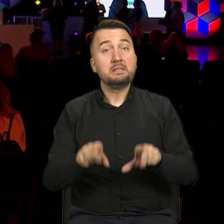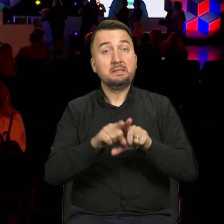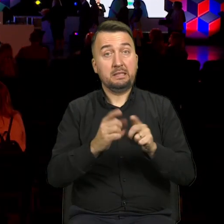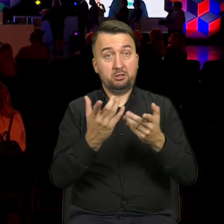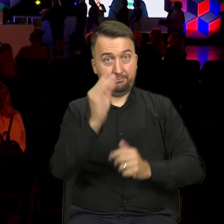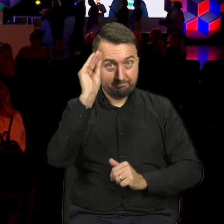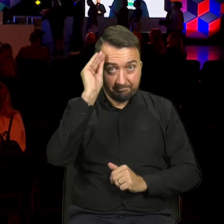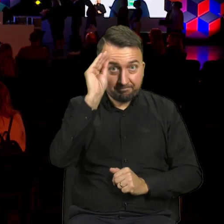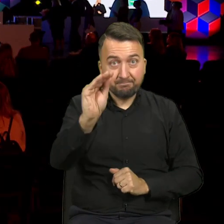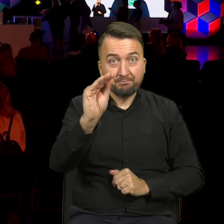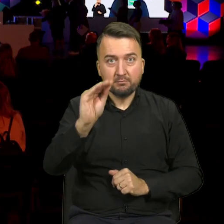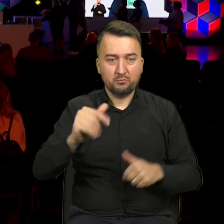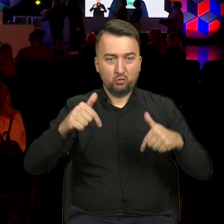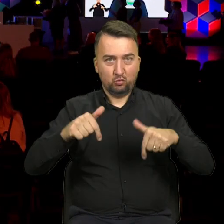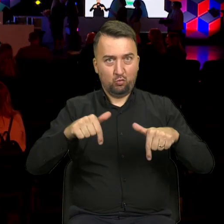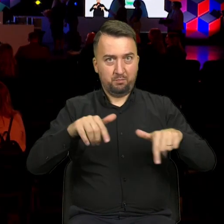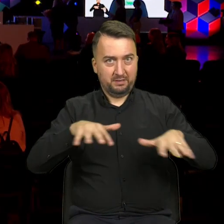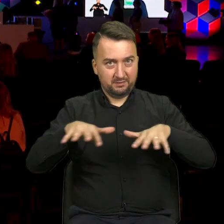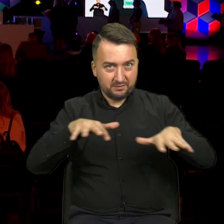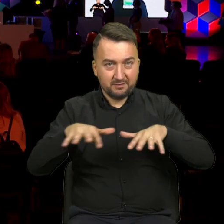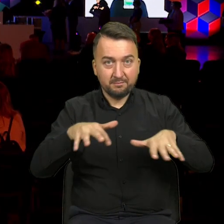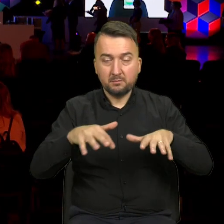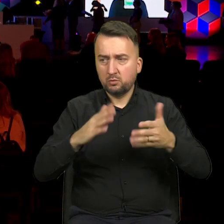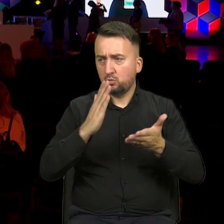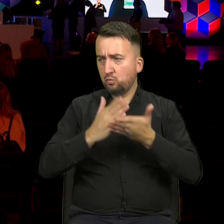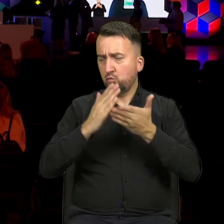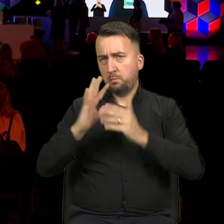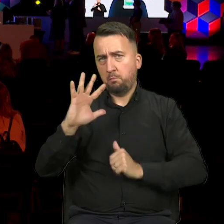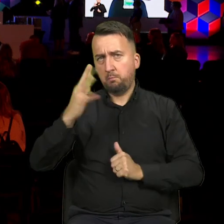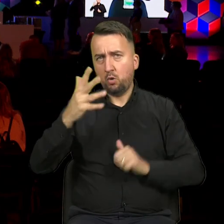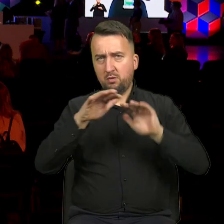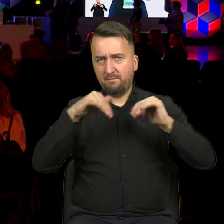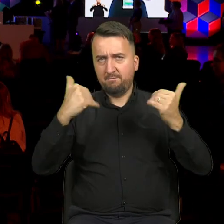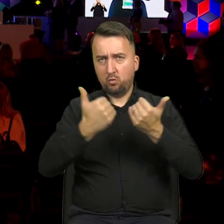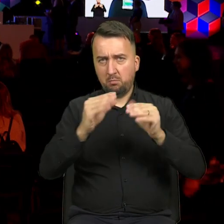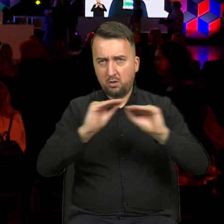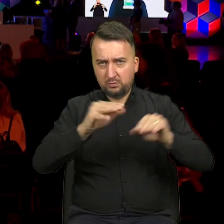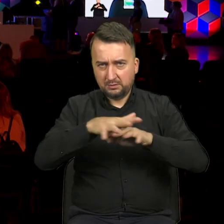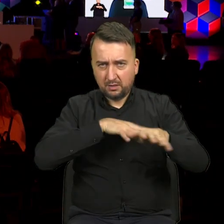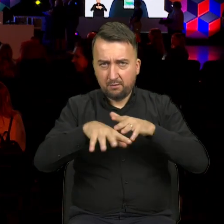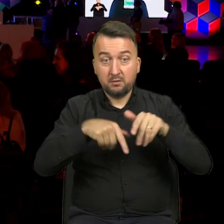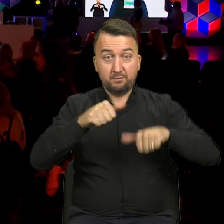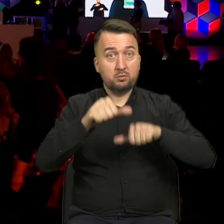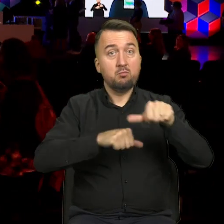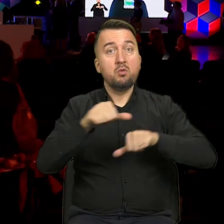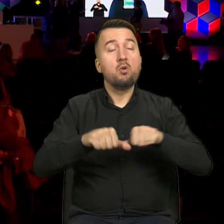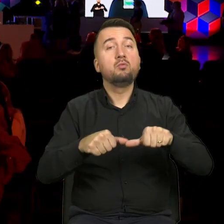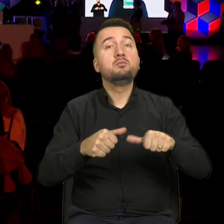że gala to wydarzenie towarzyszące V Forum Edukacji Zawodowej, które w tym roku odbywa się pod hasłem